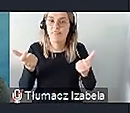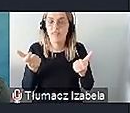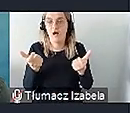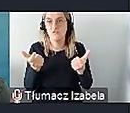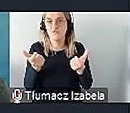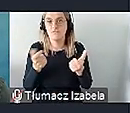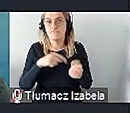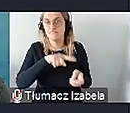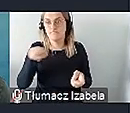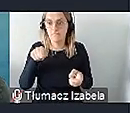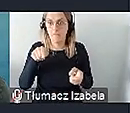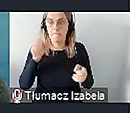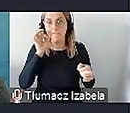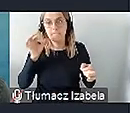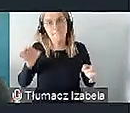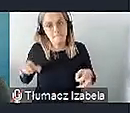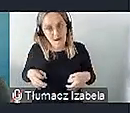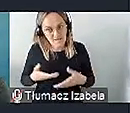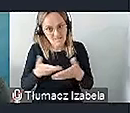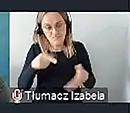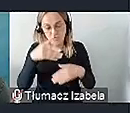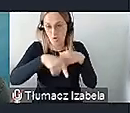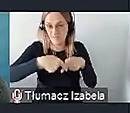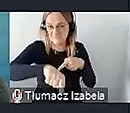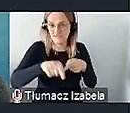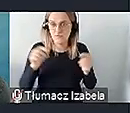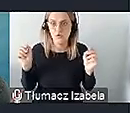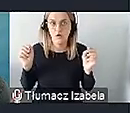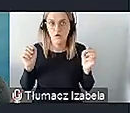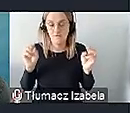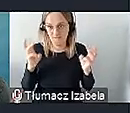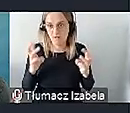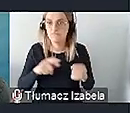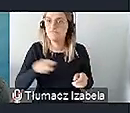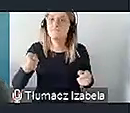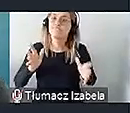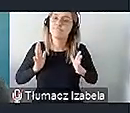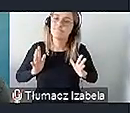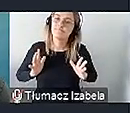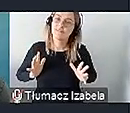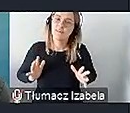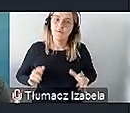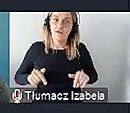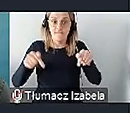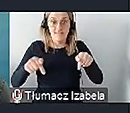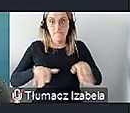żeby się państwo na koniec tego szkolenia poczuli komfortowo w tym miejscu, tutaj.